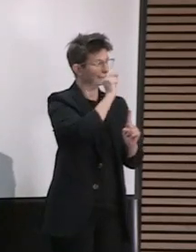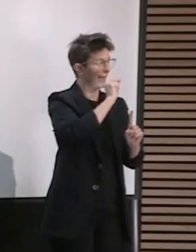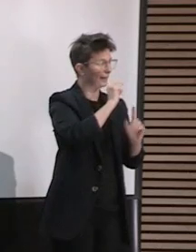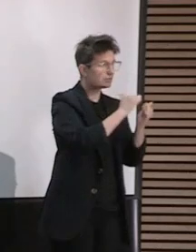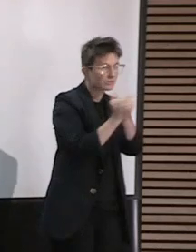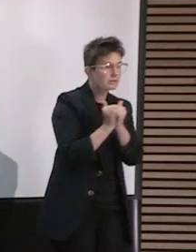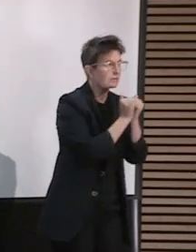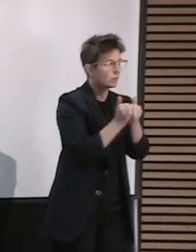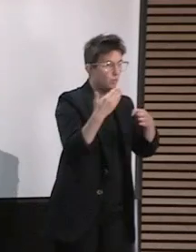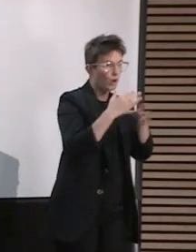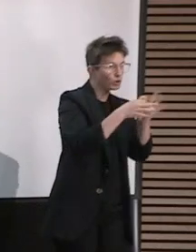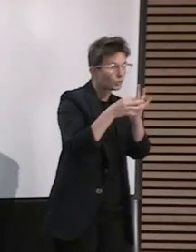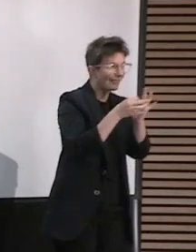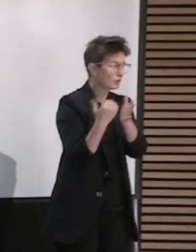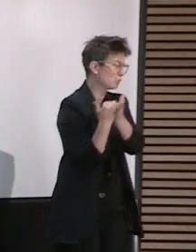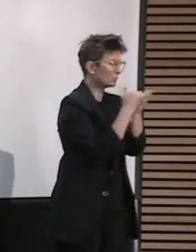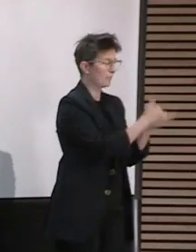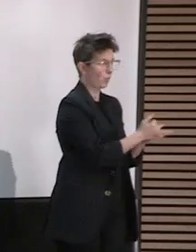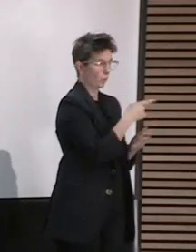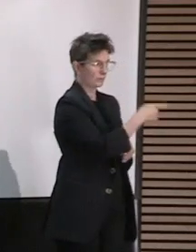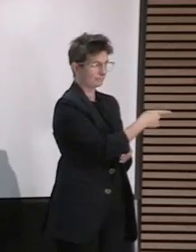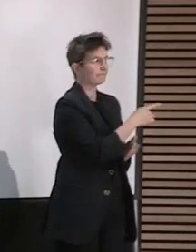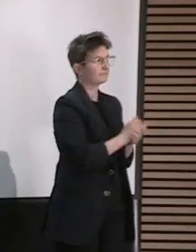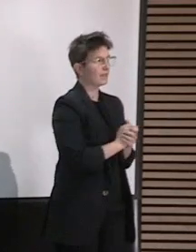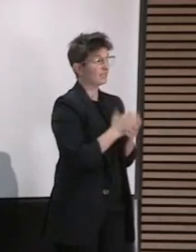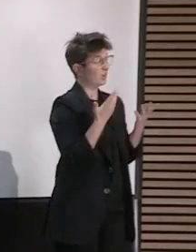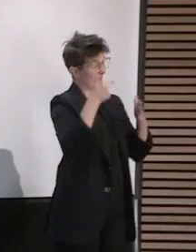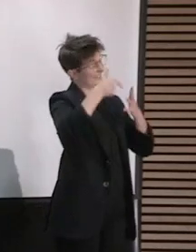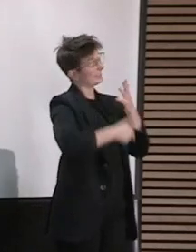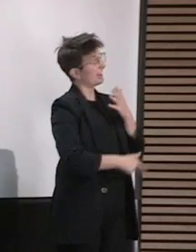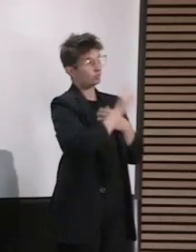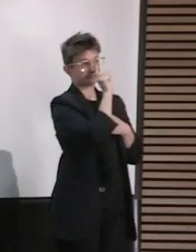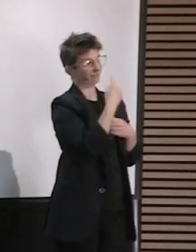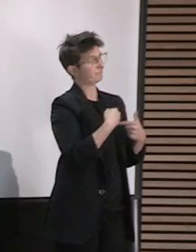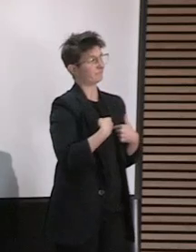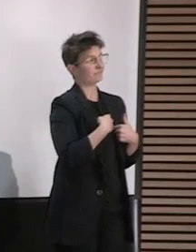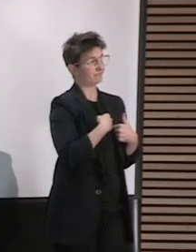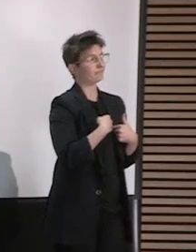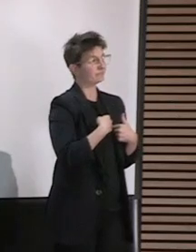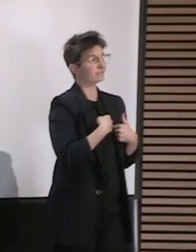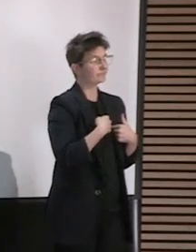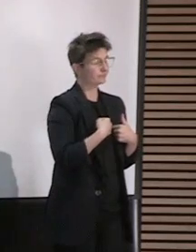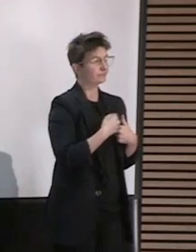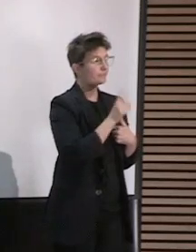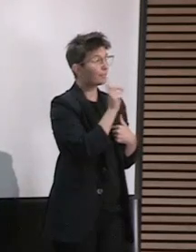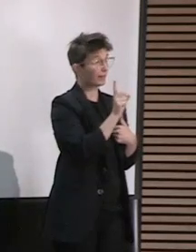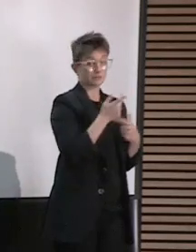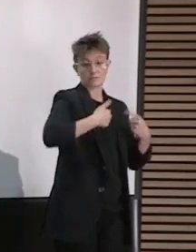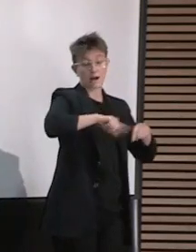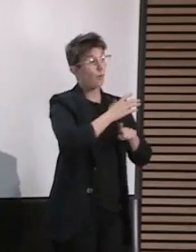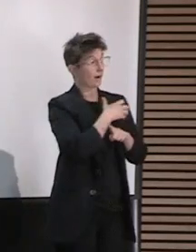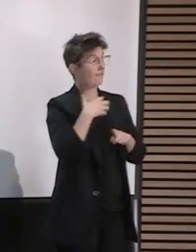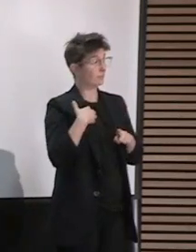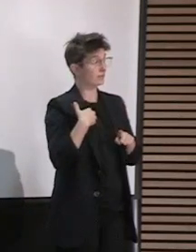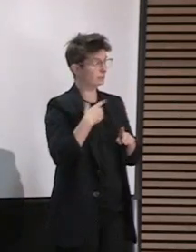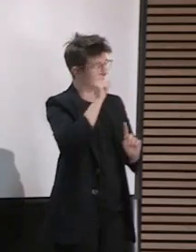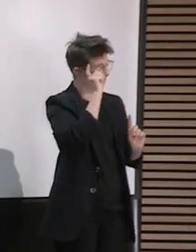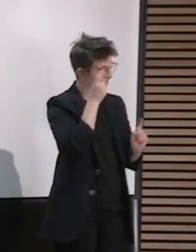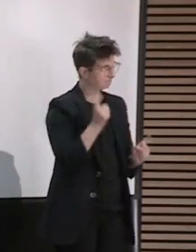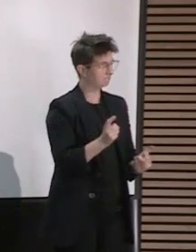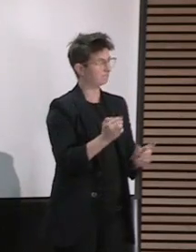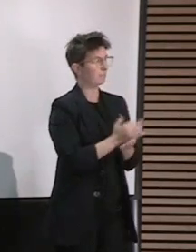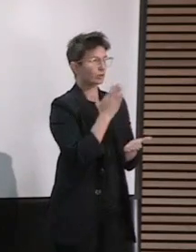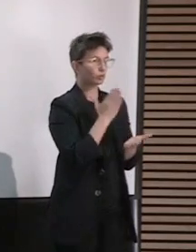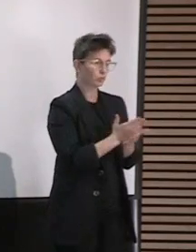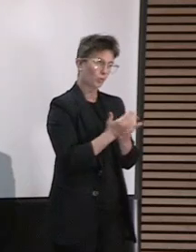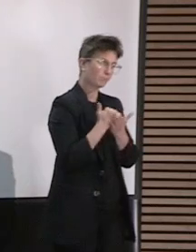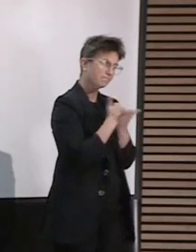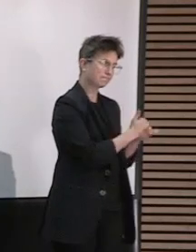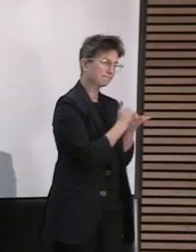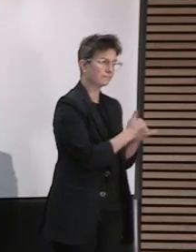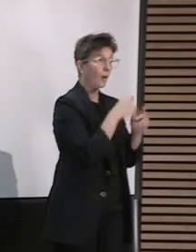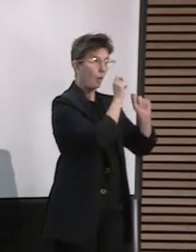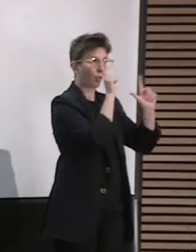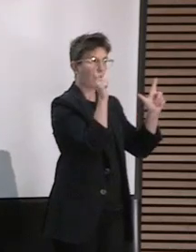awhina me te awhina i a NZZX.